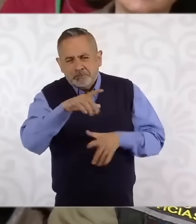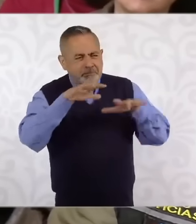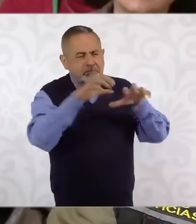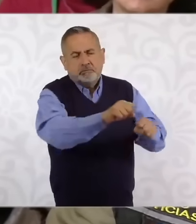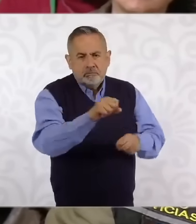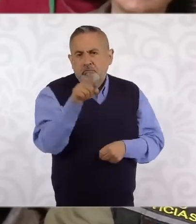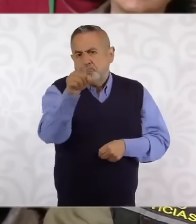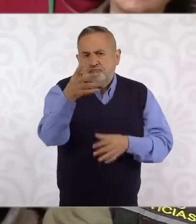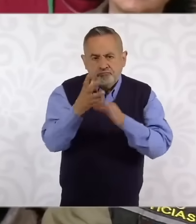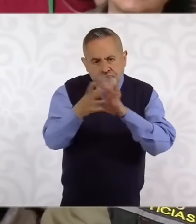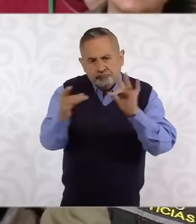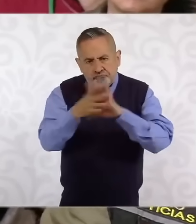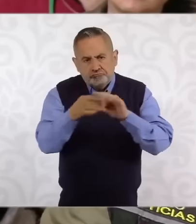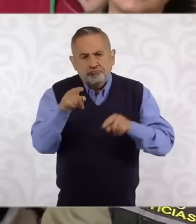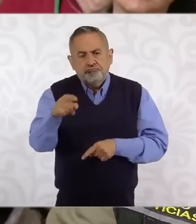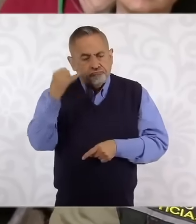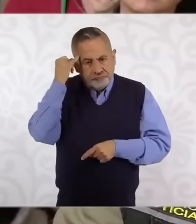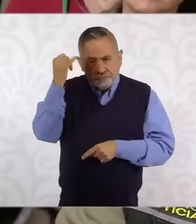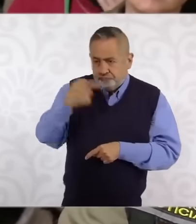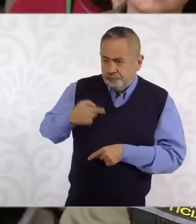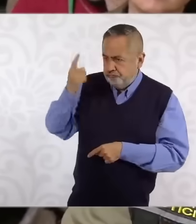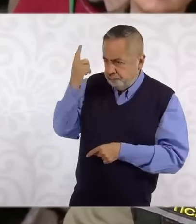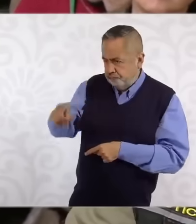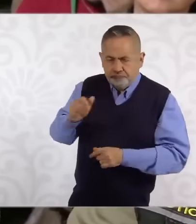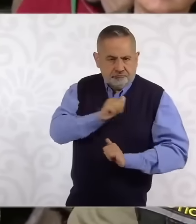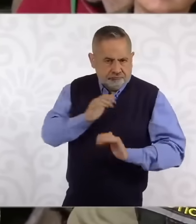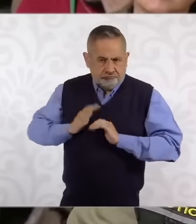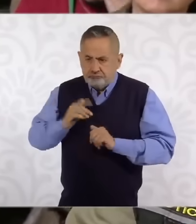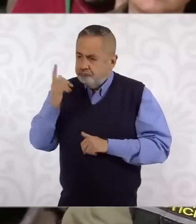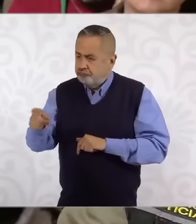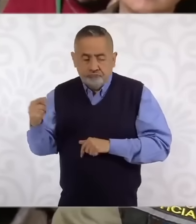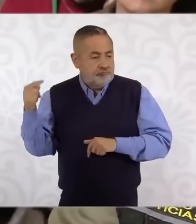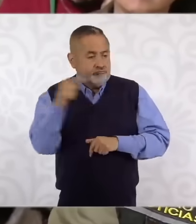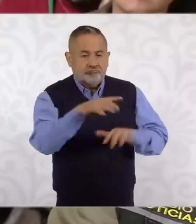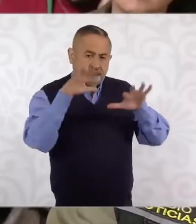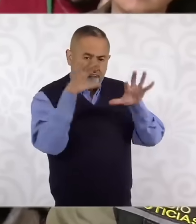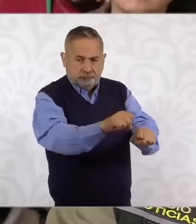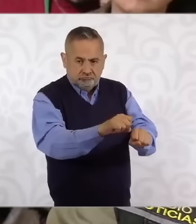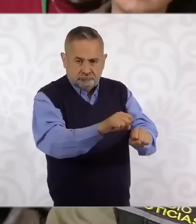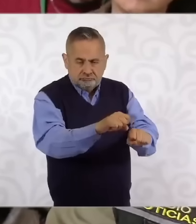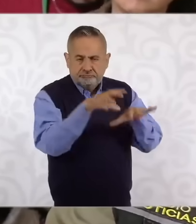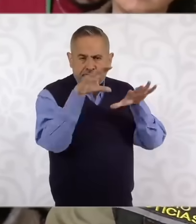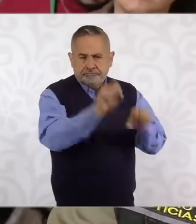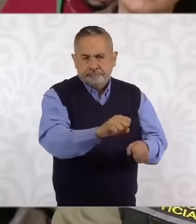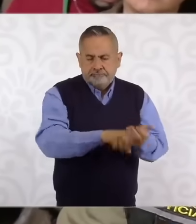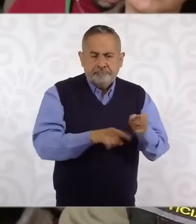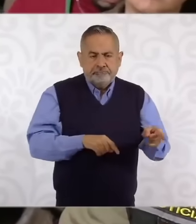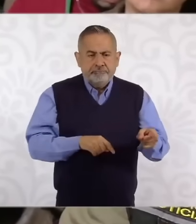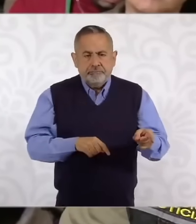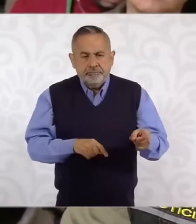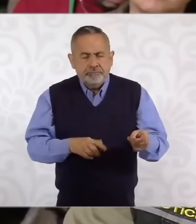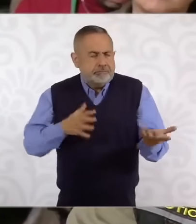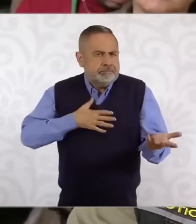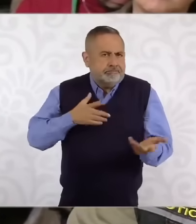ha hablado aquí que la consigna o la orden fue eh detenerlo, capturarlo. Entonces, mi pregunta para